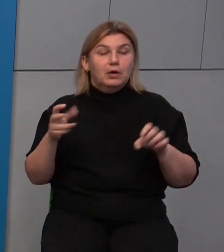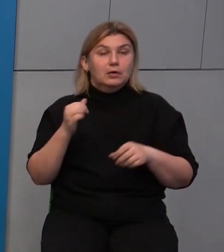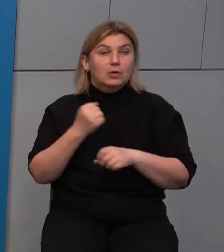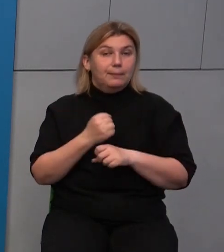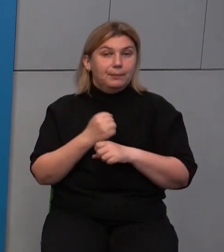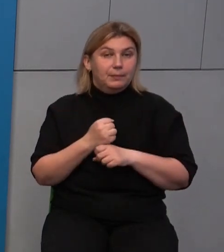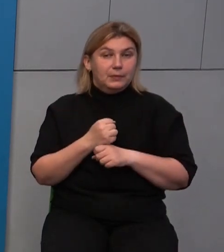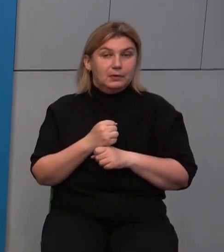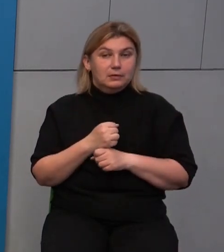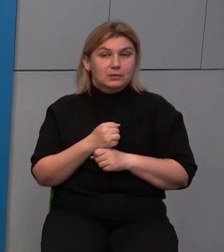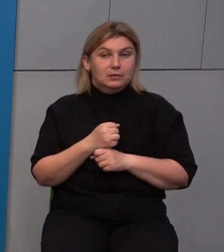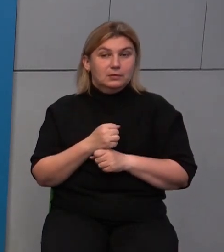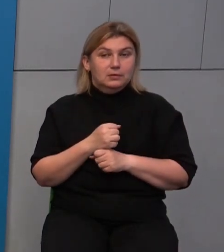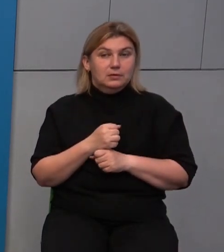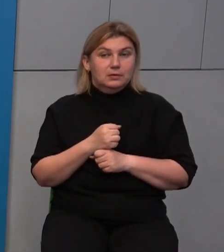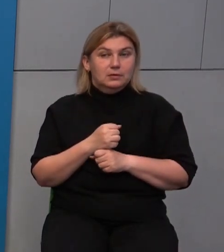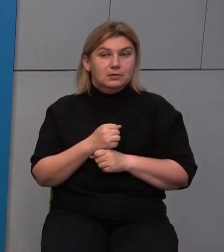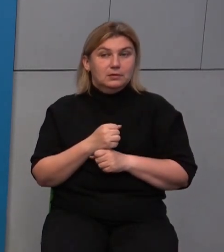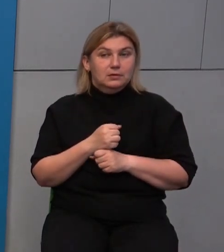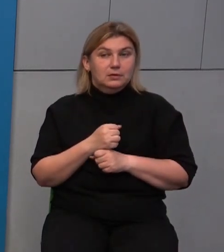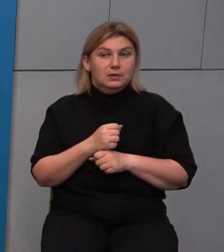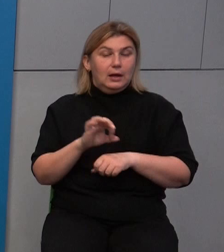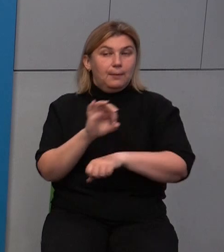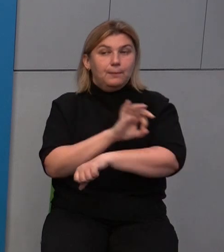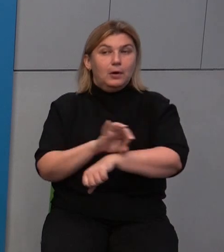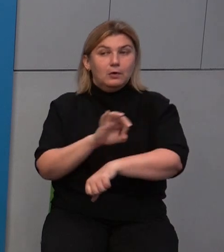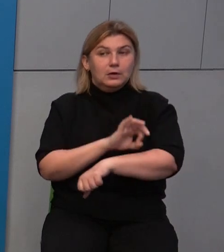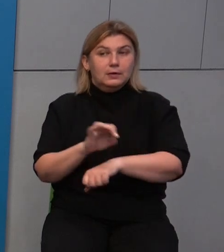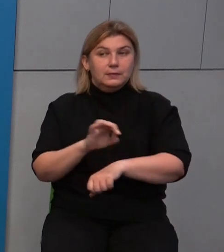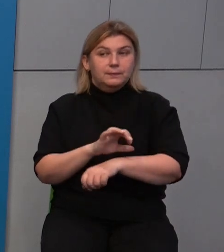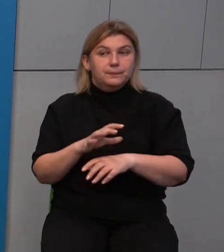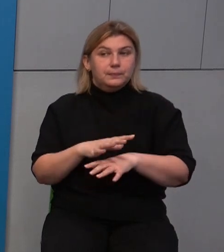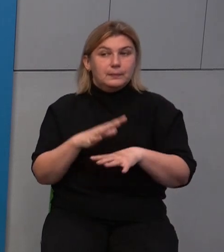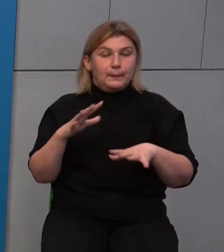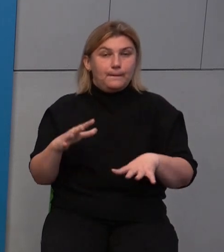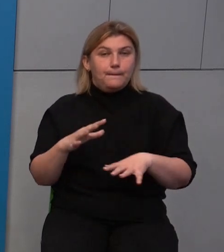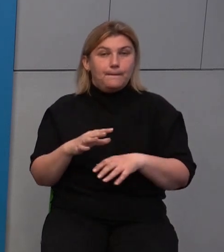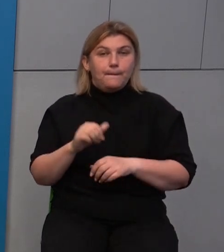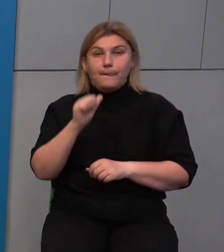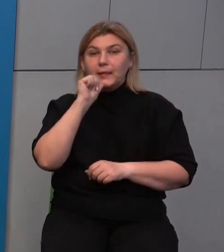największym projekcie Unii Europejskiej,